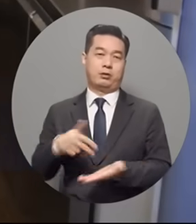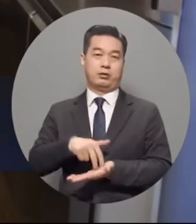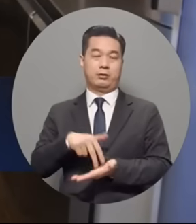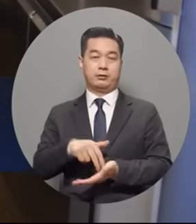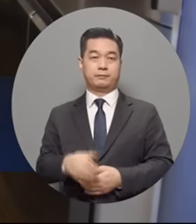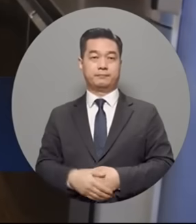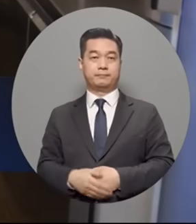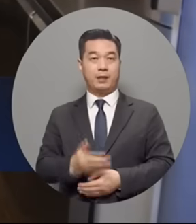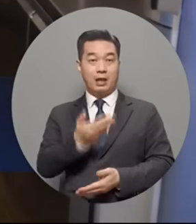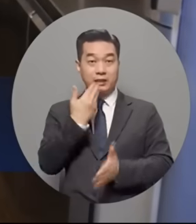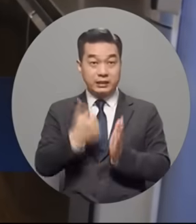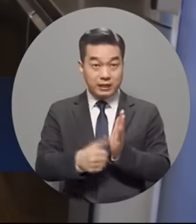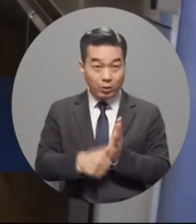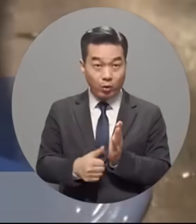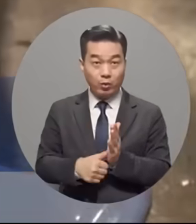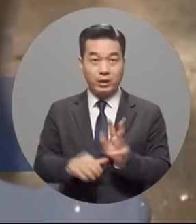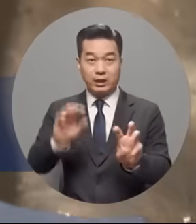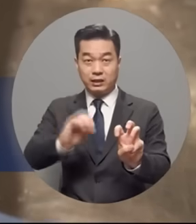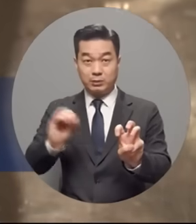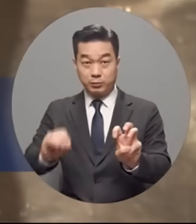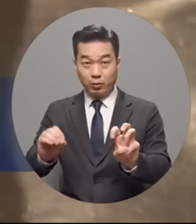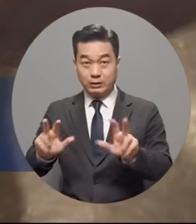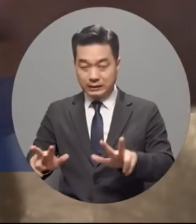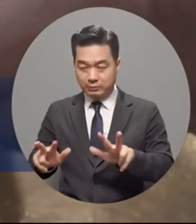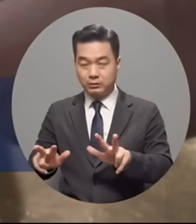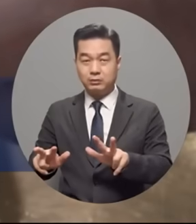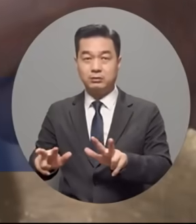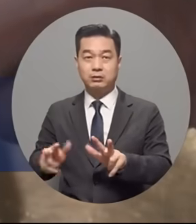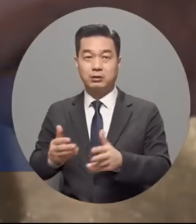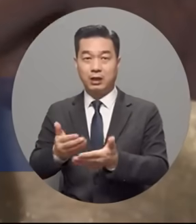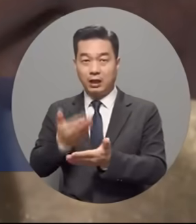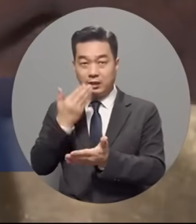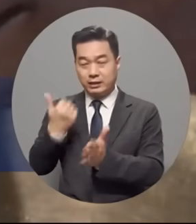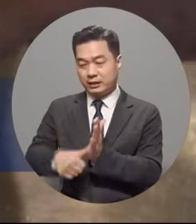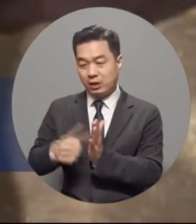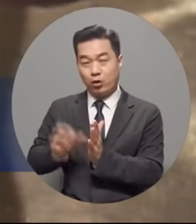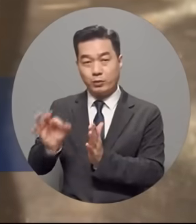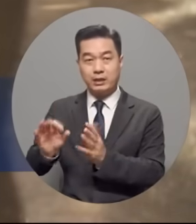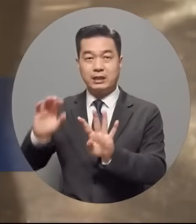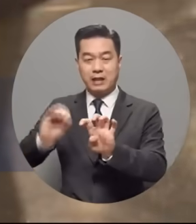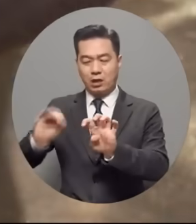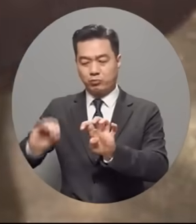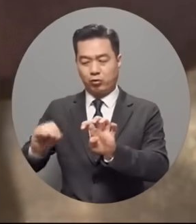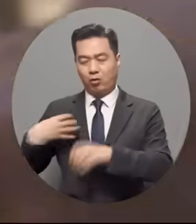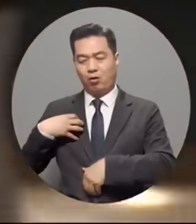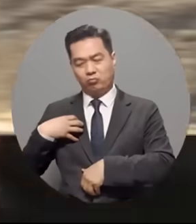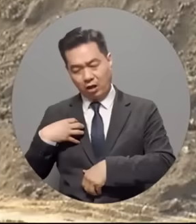(인터뷰) 식재료비가 30%여야 되는데 지금은 식재료비가 40%로 들어가요.